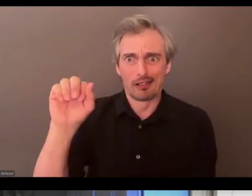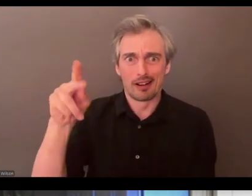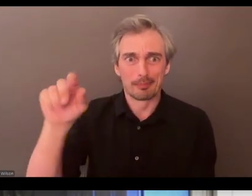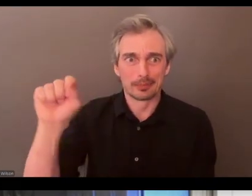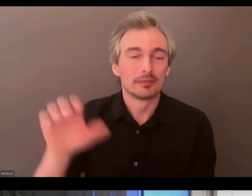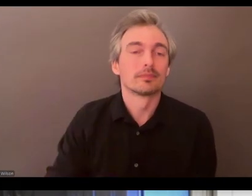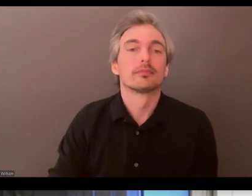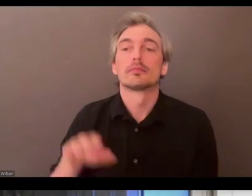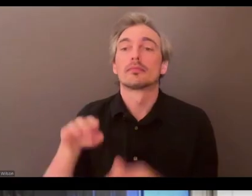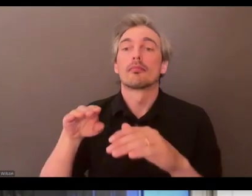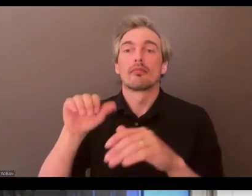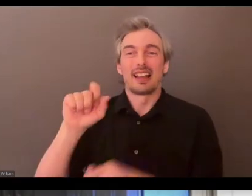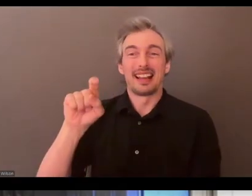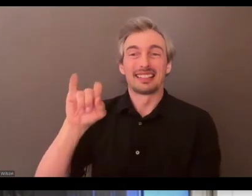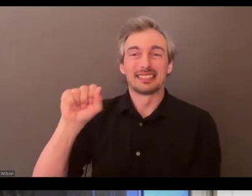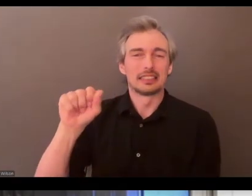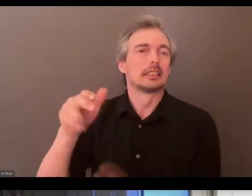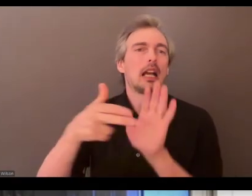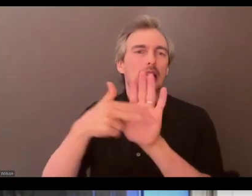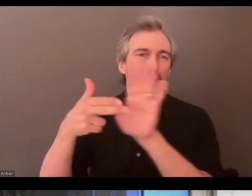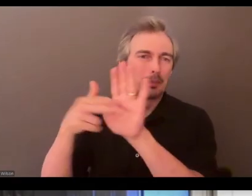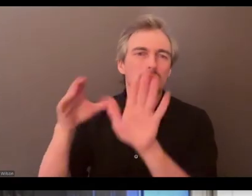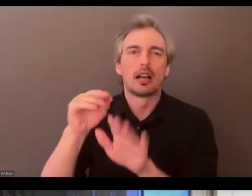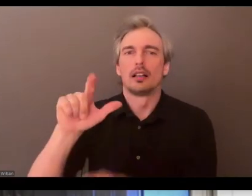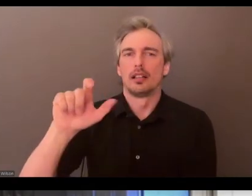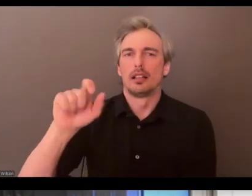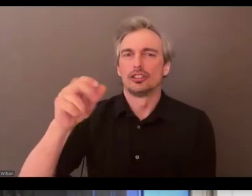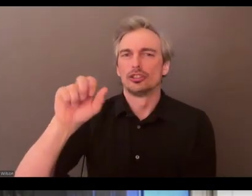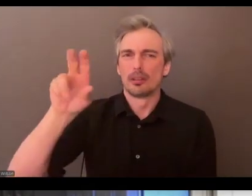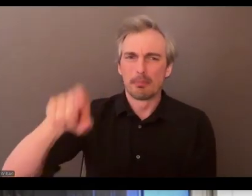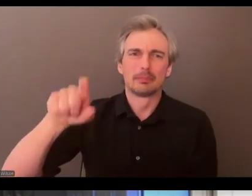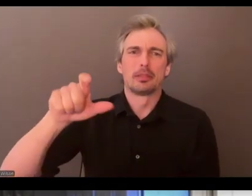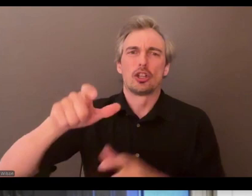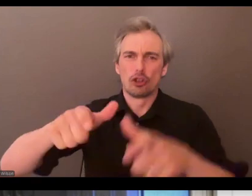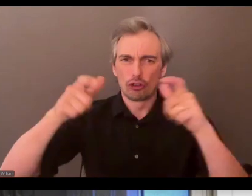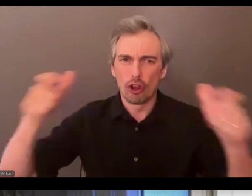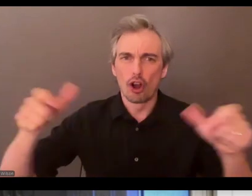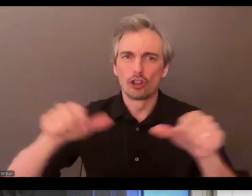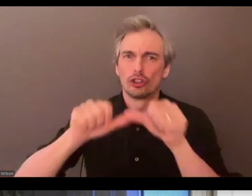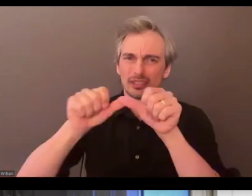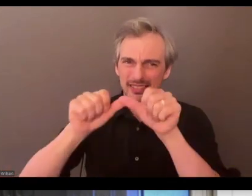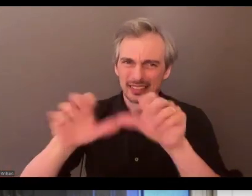特に、これらのデ ータチャ ートを会社の経営陣や管理職に提供する場合はそうです。